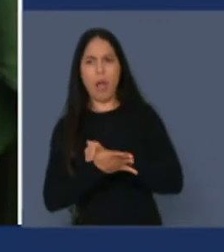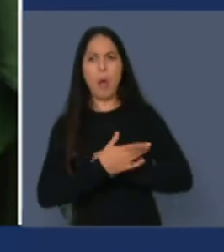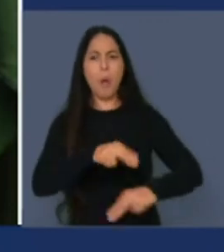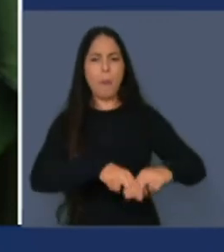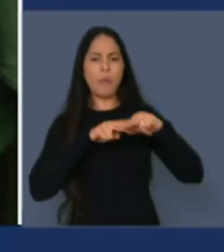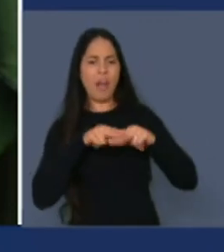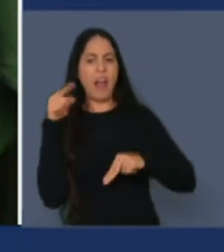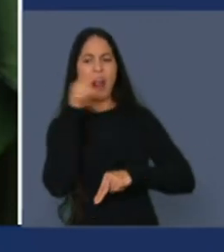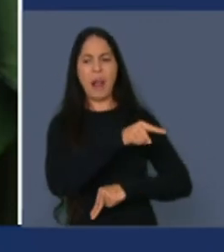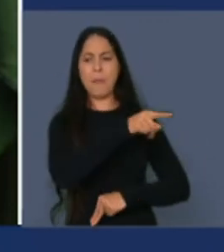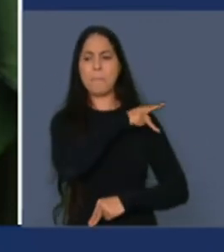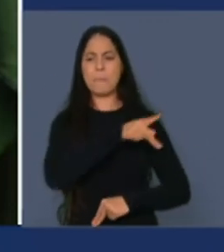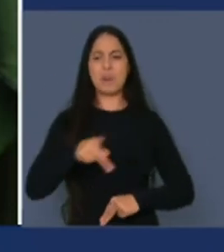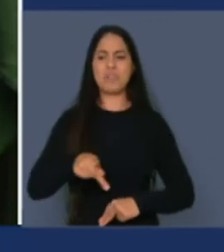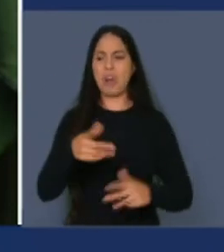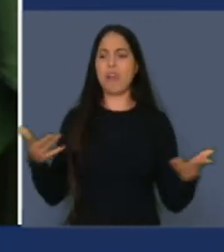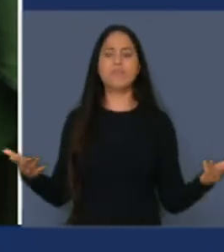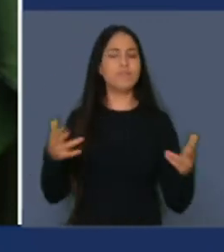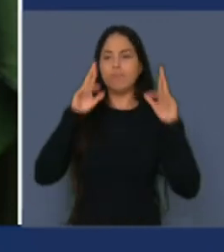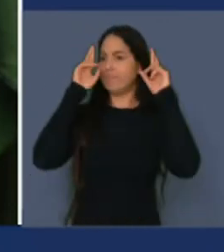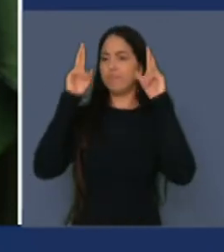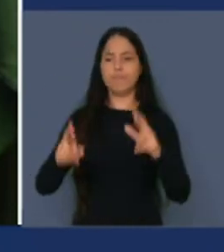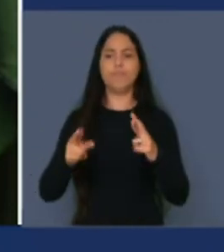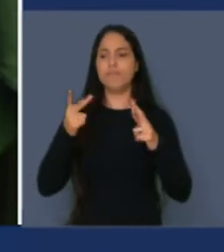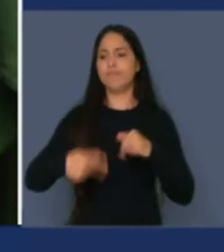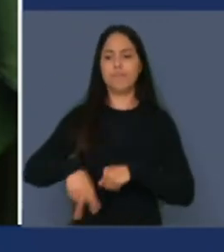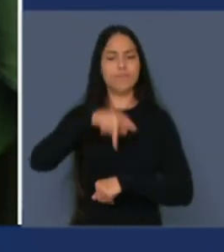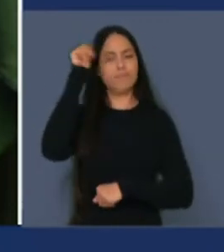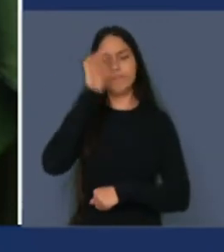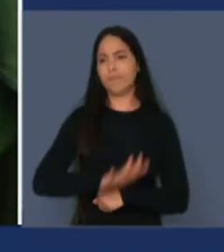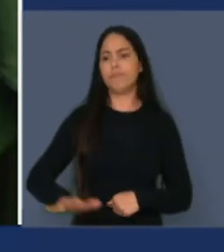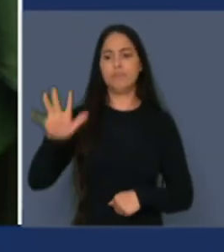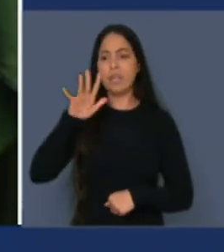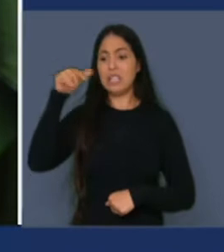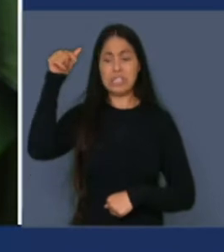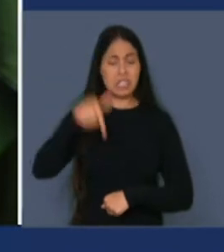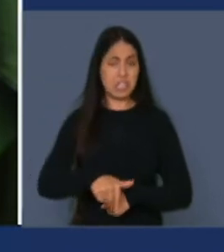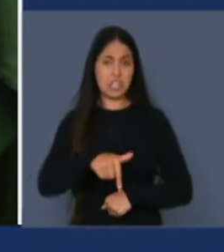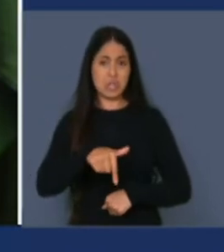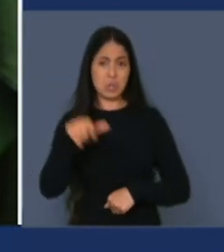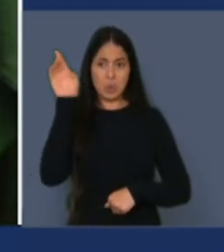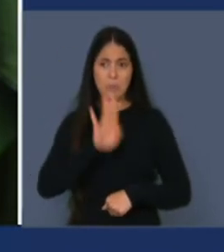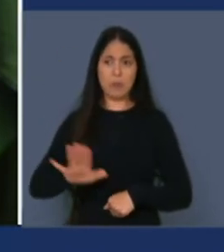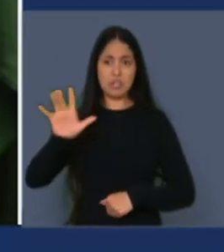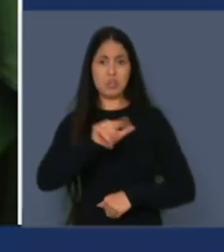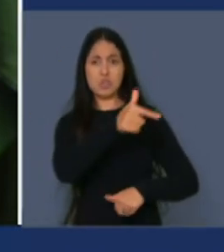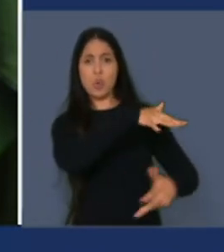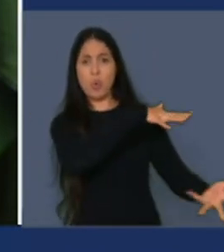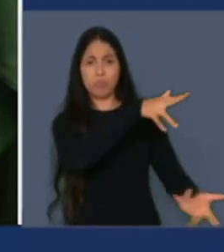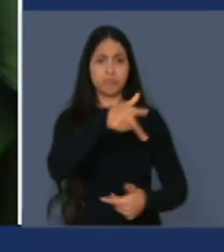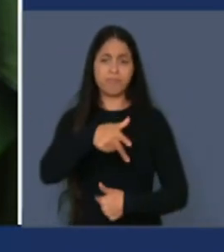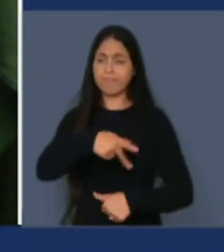PRESIDENTE QUE É DESMORALIZADO E NÃO É RESPEITADO NO BRASIL, NEM NO BRASIL, NEM NO EXTERIOR, E INFELIZMENTE, SENHOR PRESIDENTE, PARA CONCLUIR,